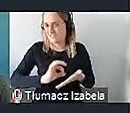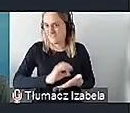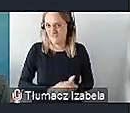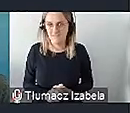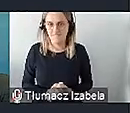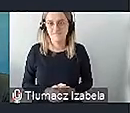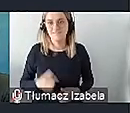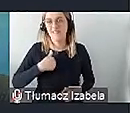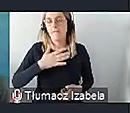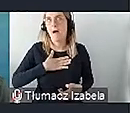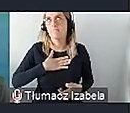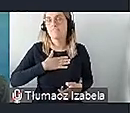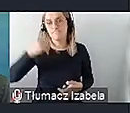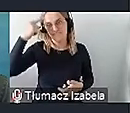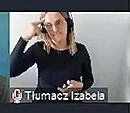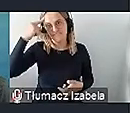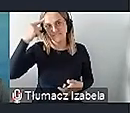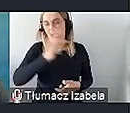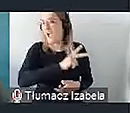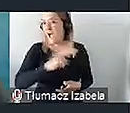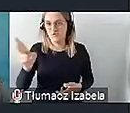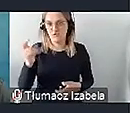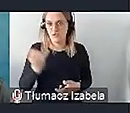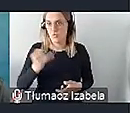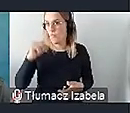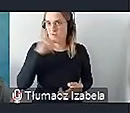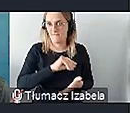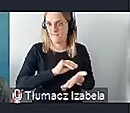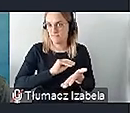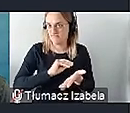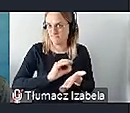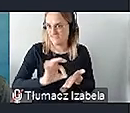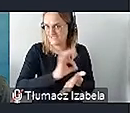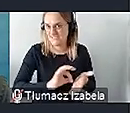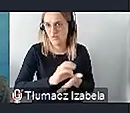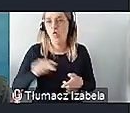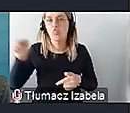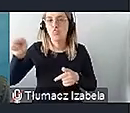Bo ja mam takie założenie, że każde dziecko potrafi rysować. To w nas zostaje,